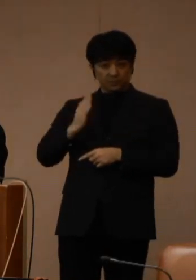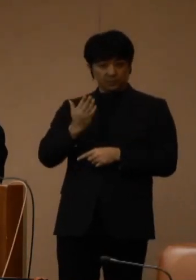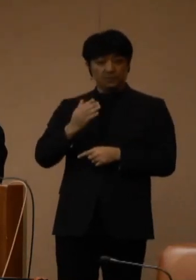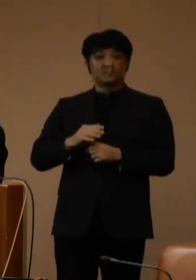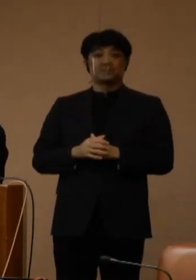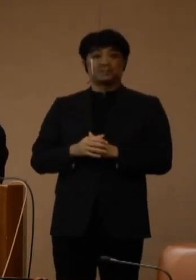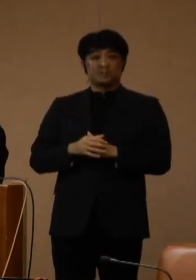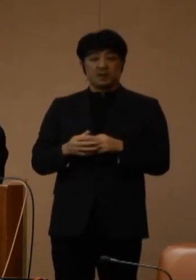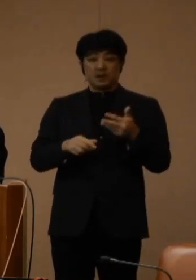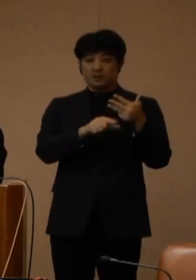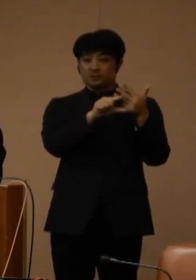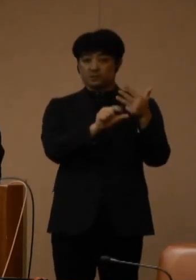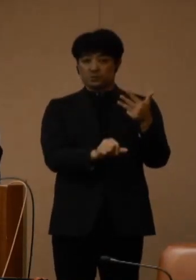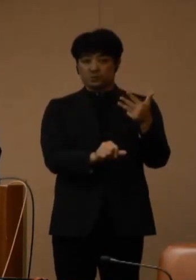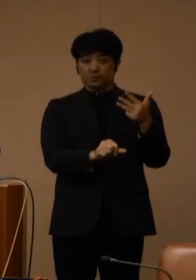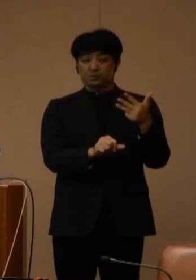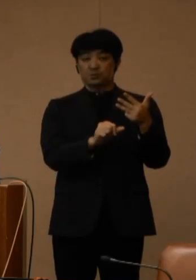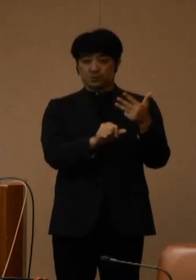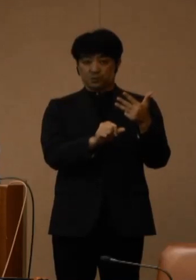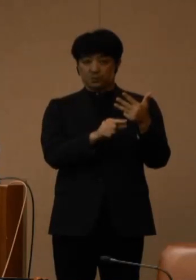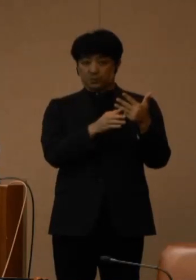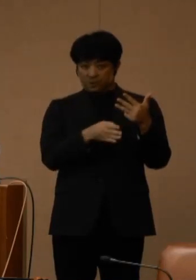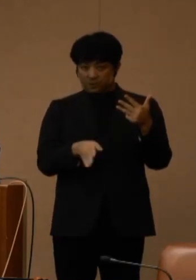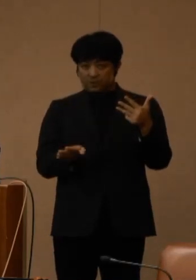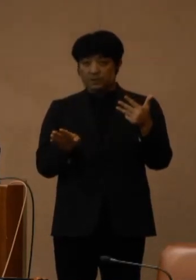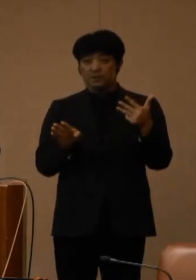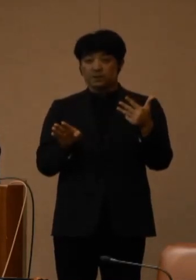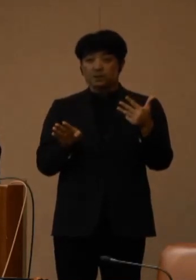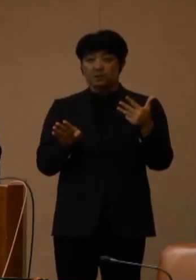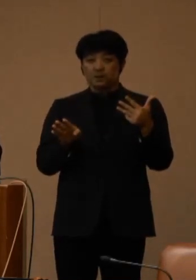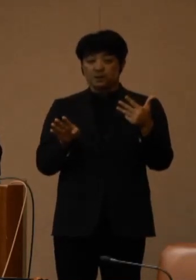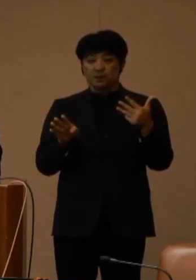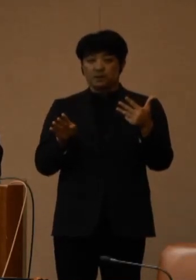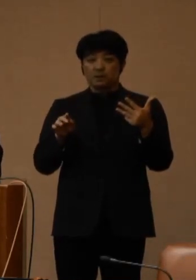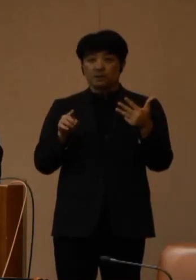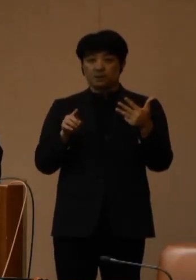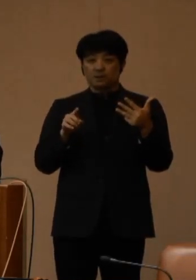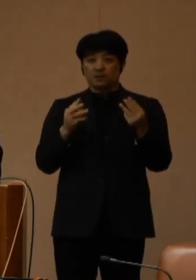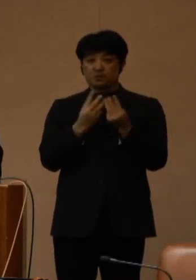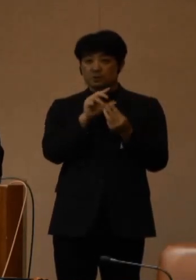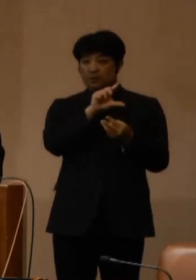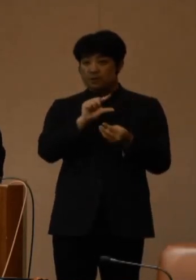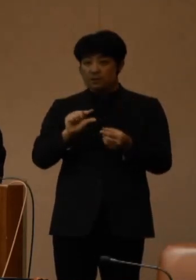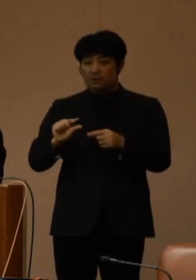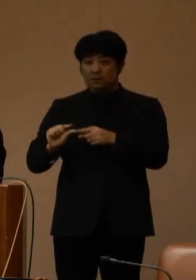８月の波から、いったん落ち着いていたものの、じわりじわりと